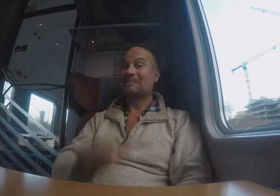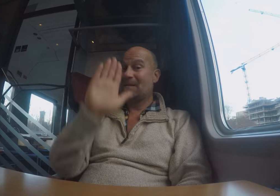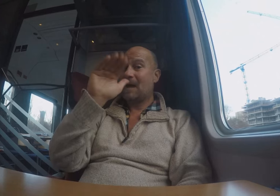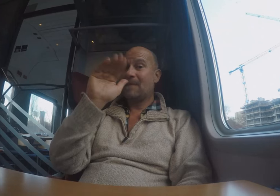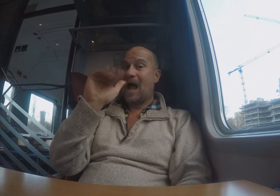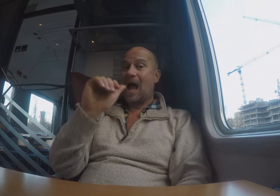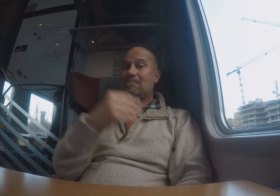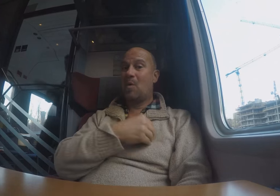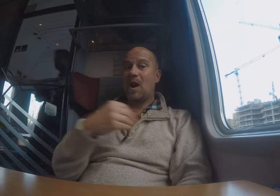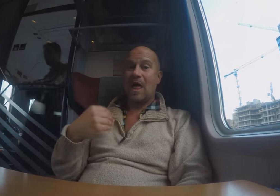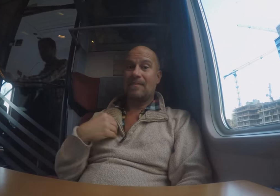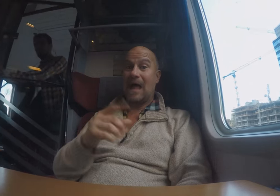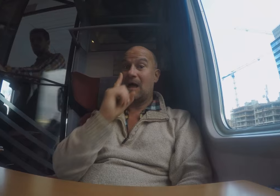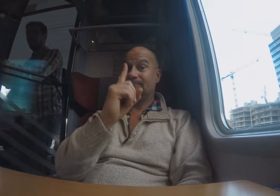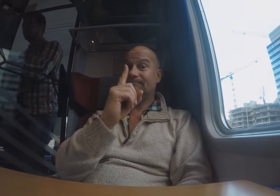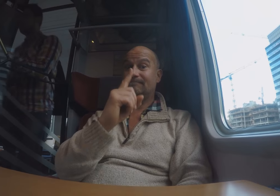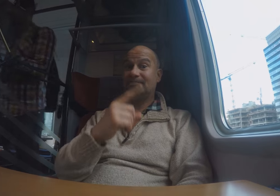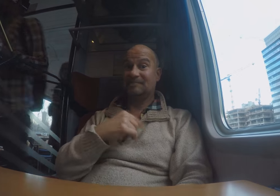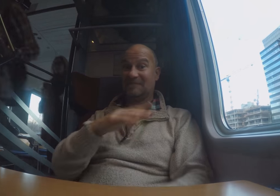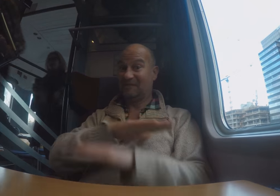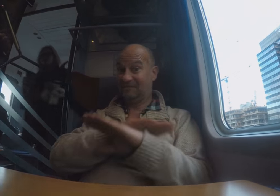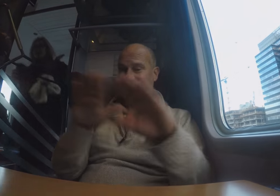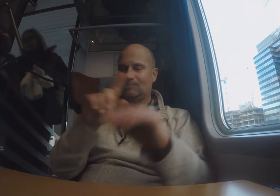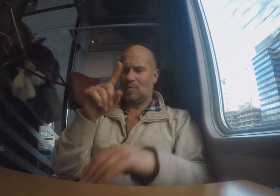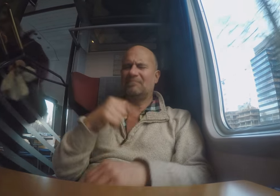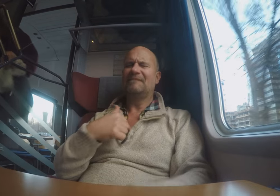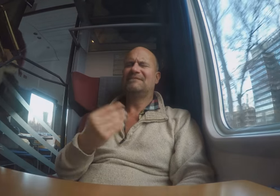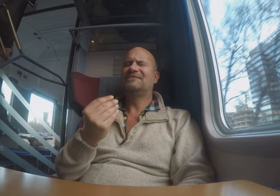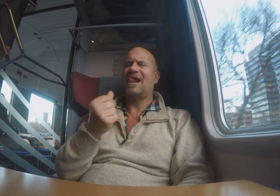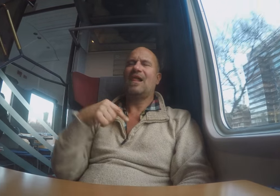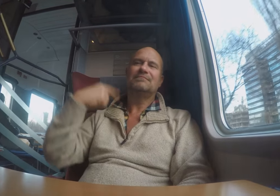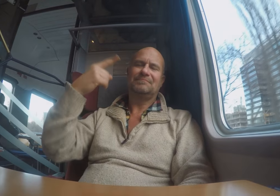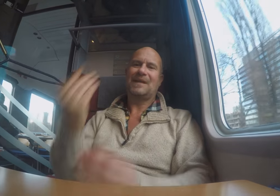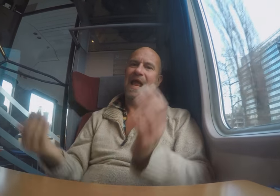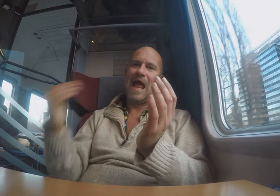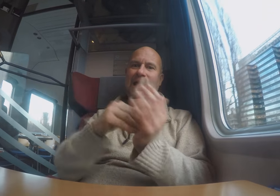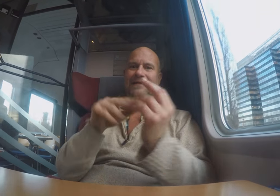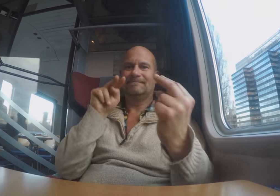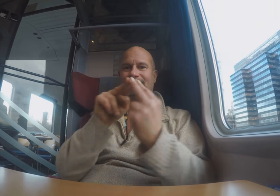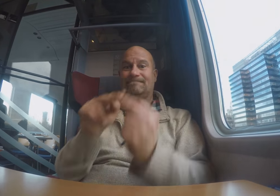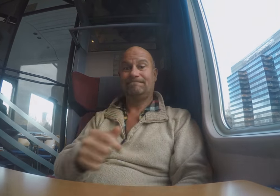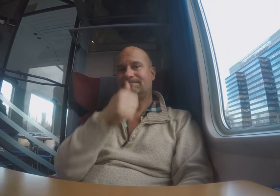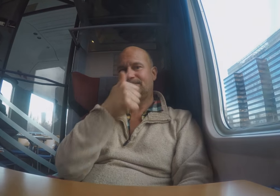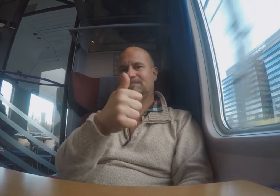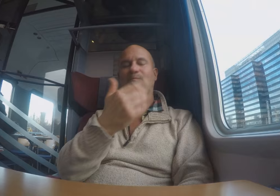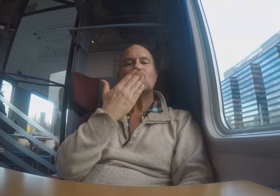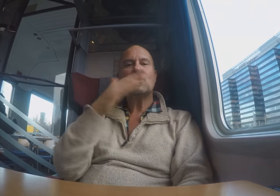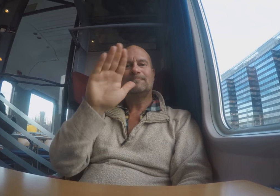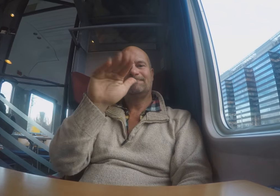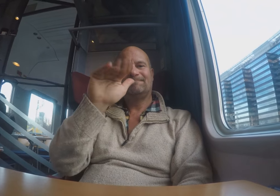Bye-bye Polen! Aber nicht für immer... Ich habe das Gefühl wir werden uns wiedersehen.